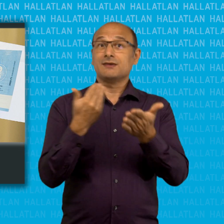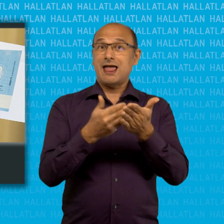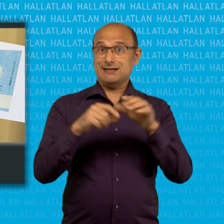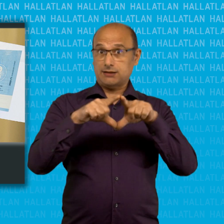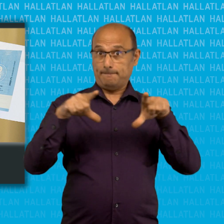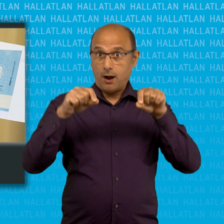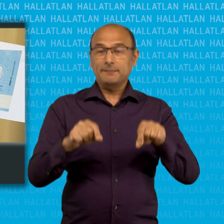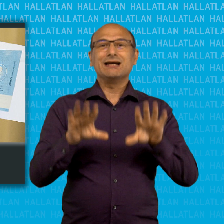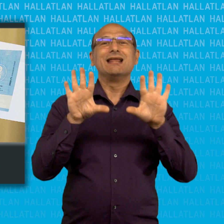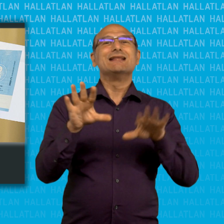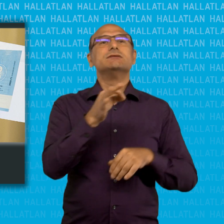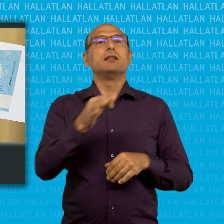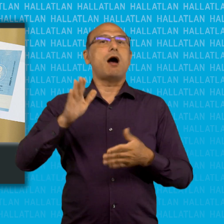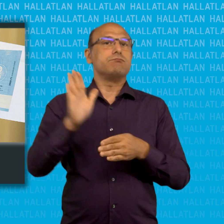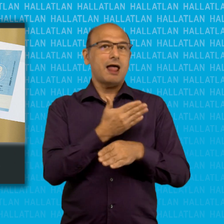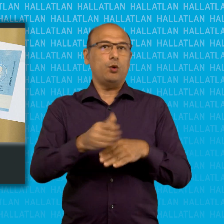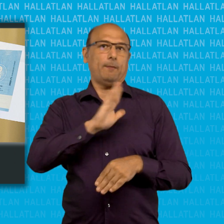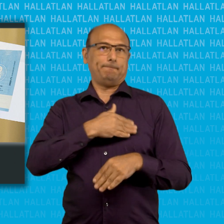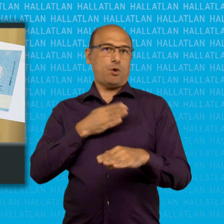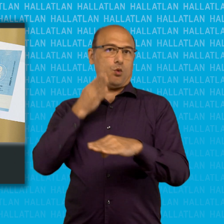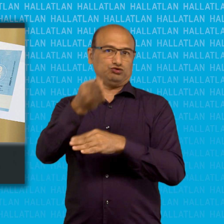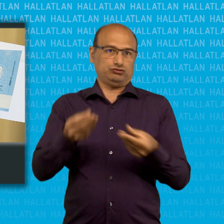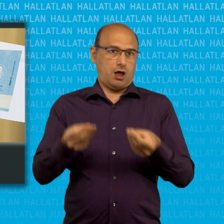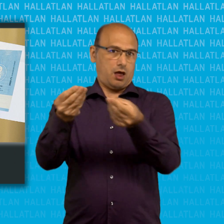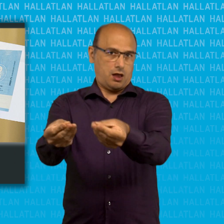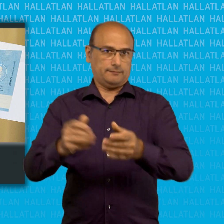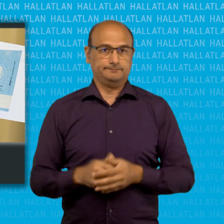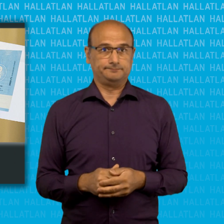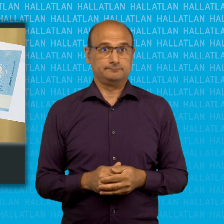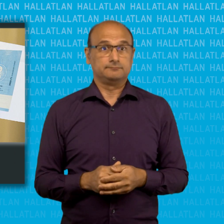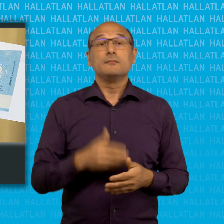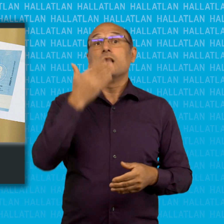az értéklevelet tíz munkanapon belül lehet átvenni a postán,